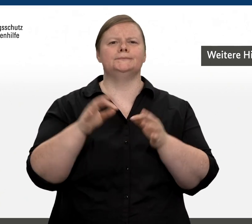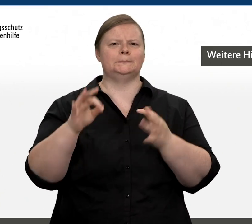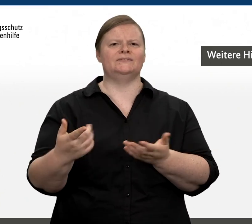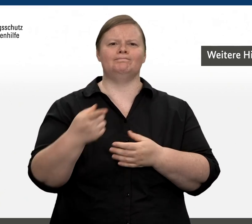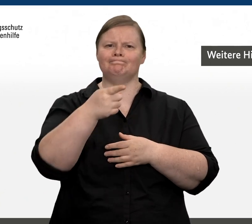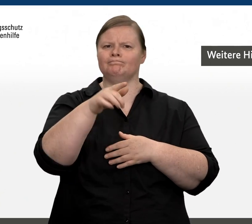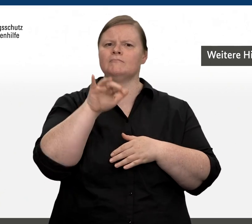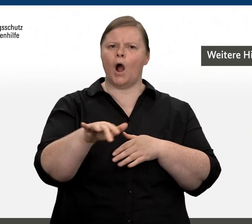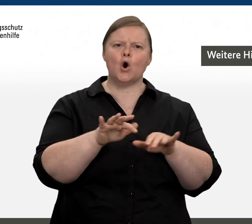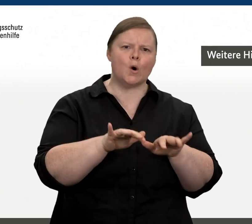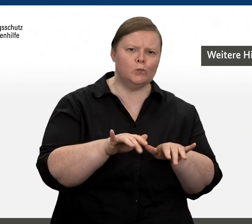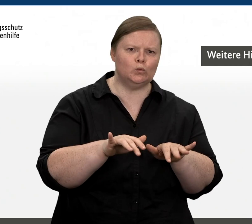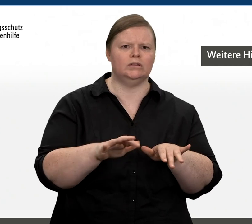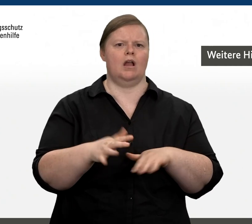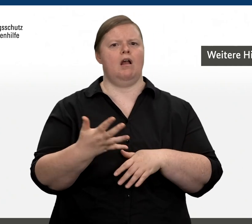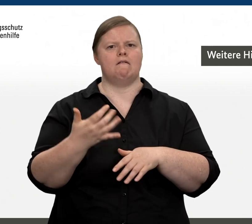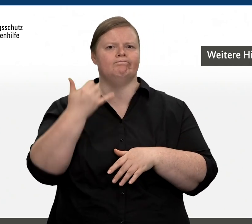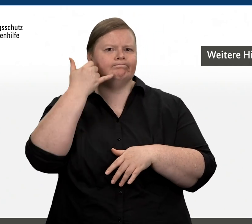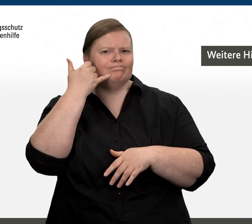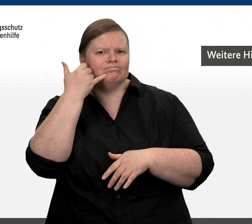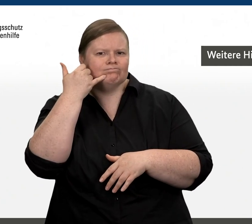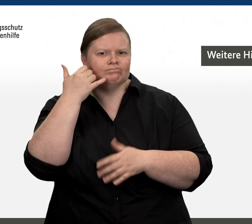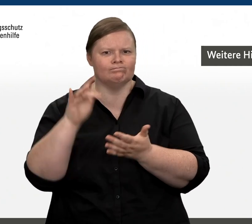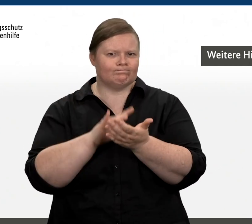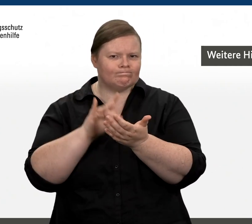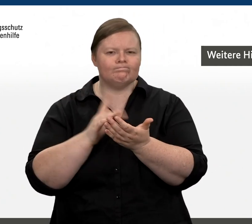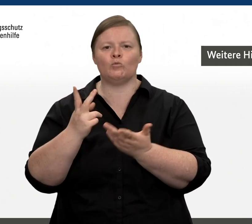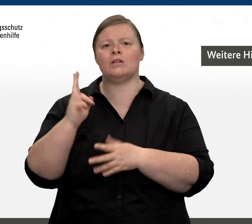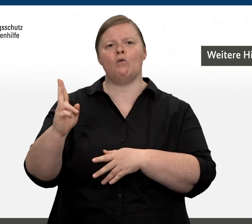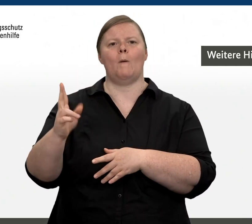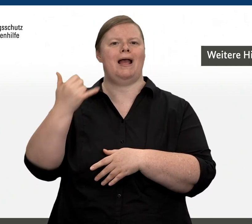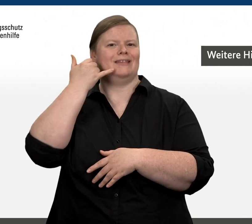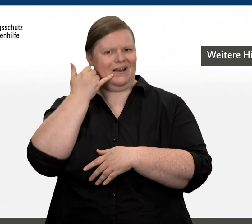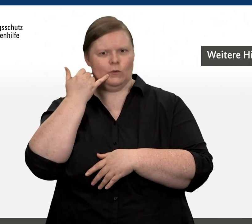Sorgen Sie dafür, dass die Akkus